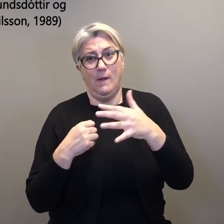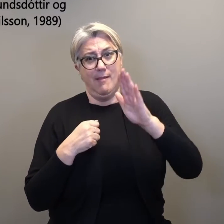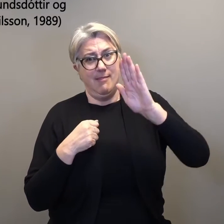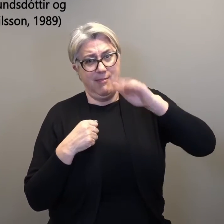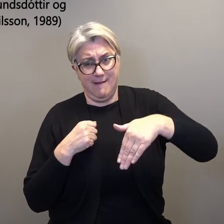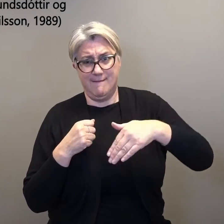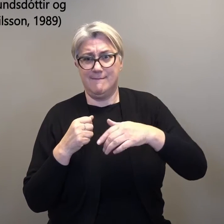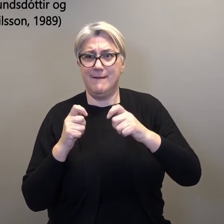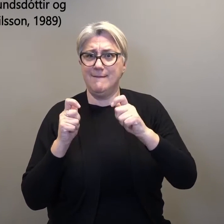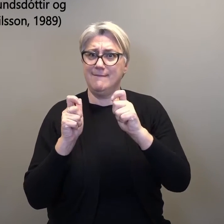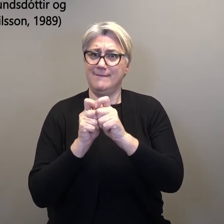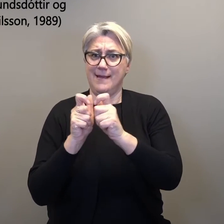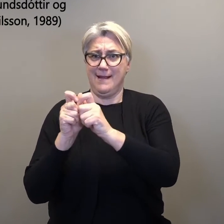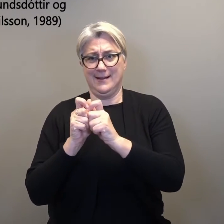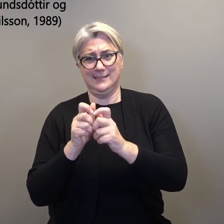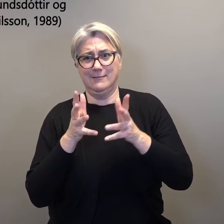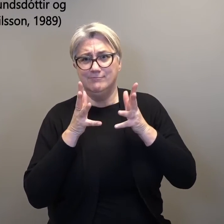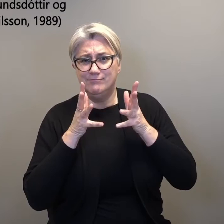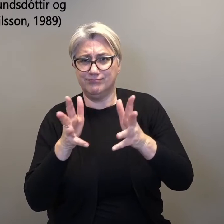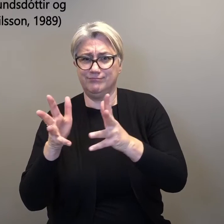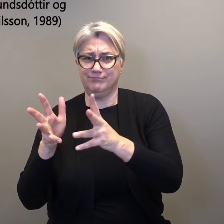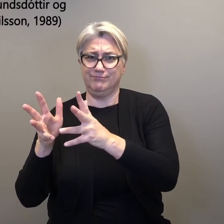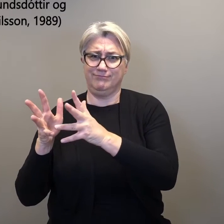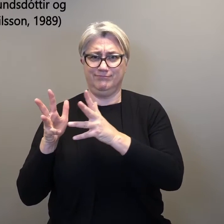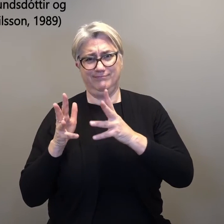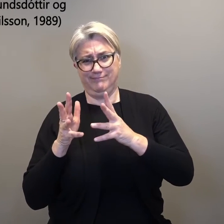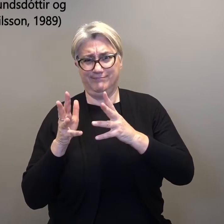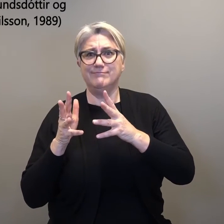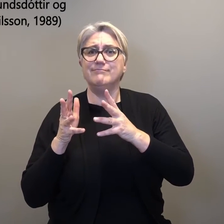Þörfin fyrir félagsskap var meira virði en svo að menn